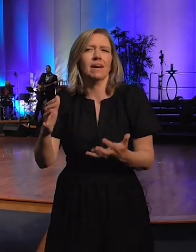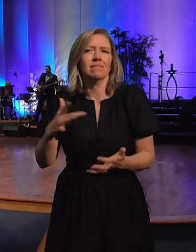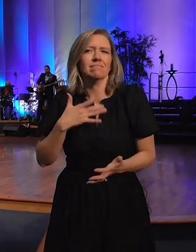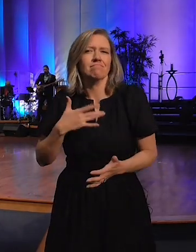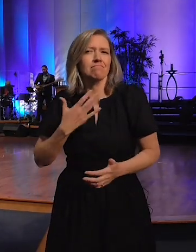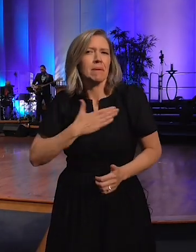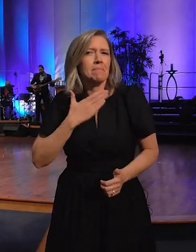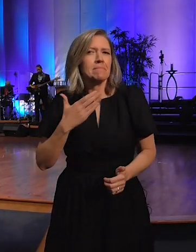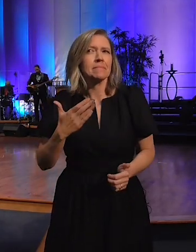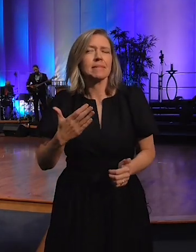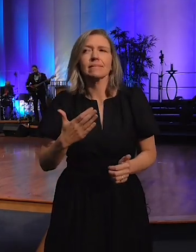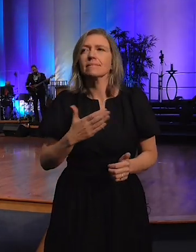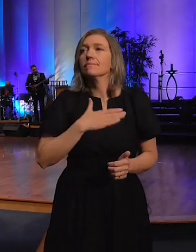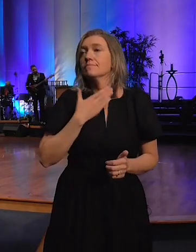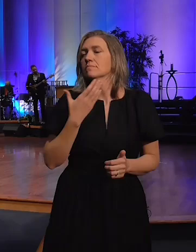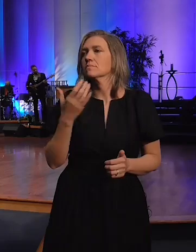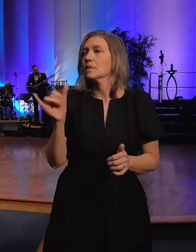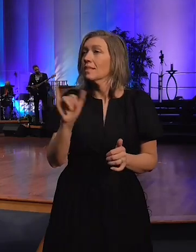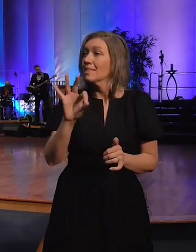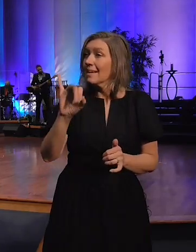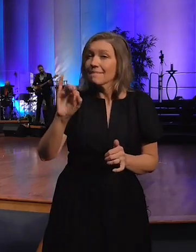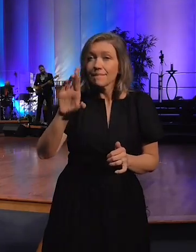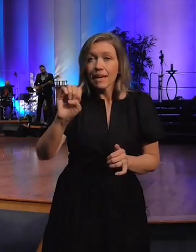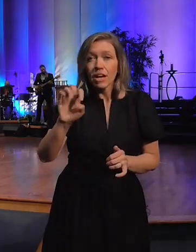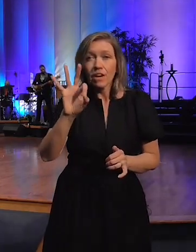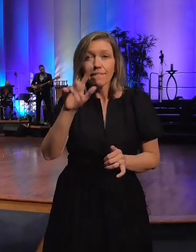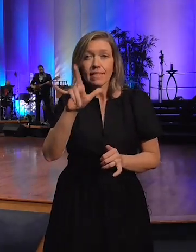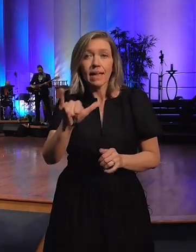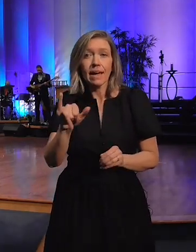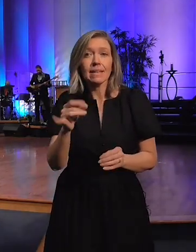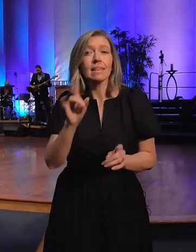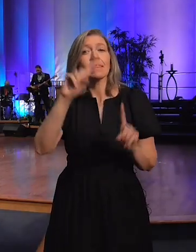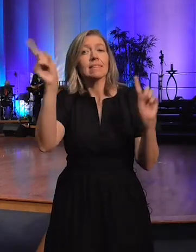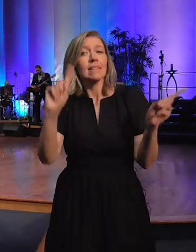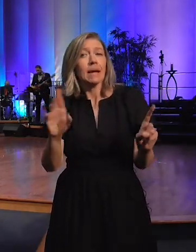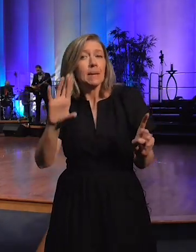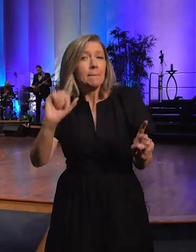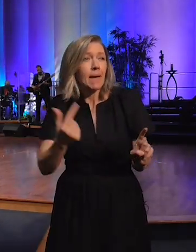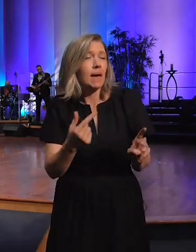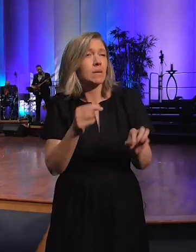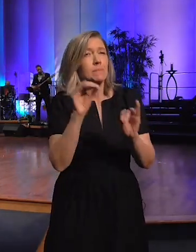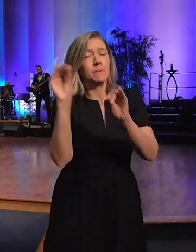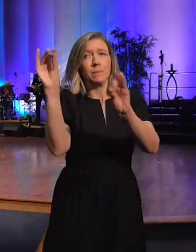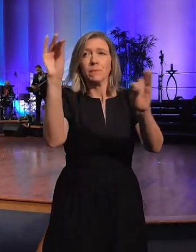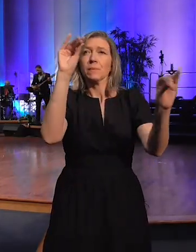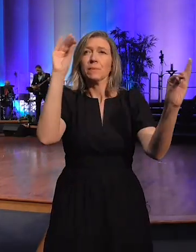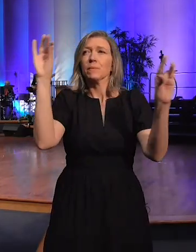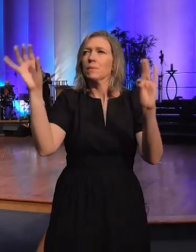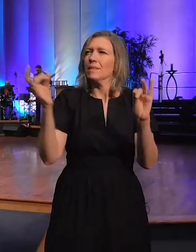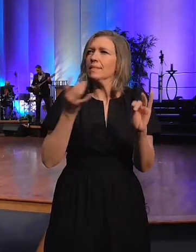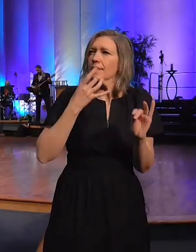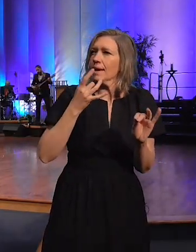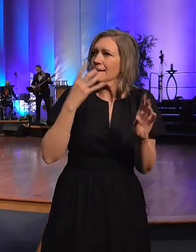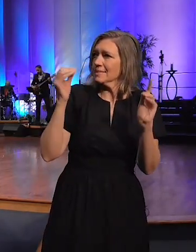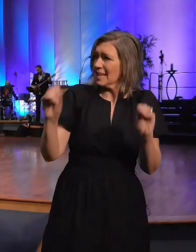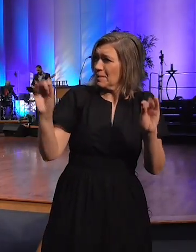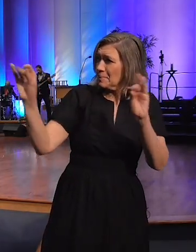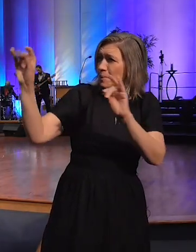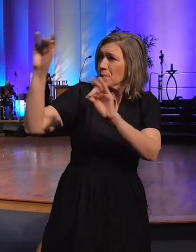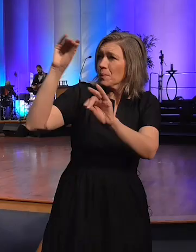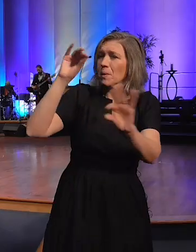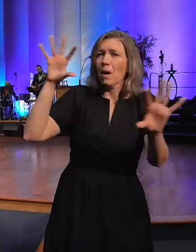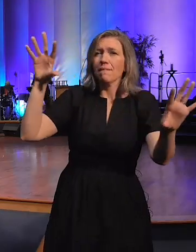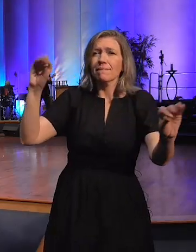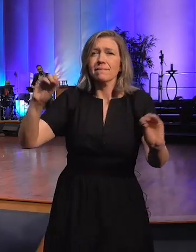como luciérnagas como luciérnagas nuestras luces pueden parpadear y somos los únicos